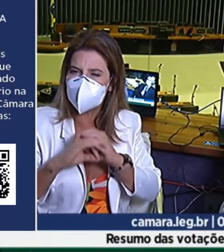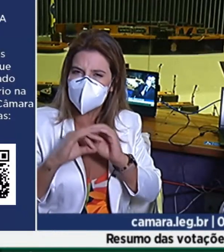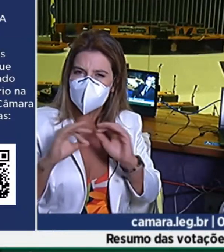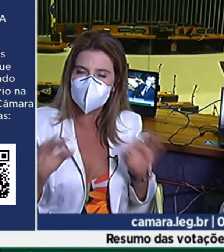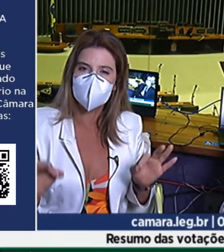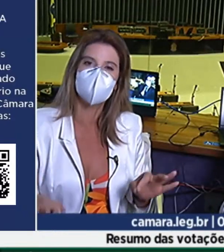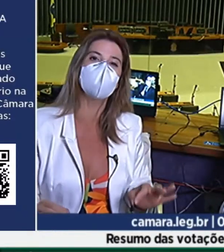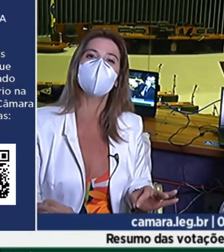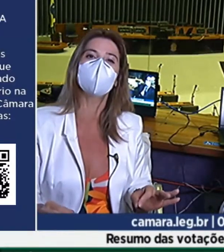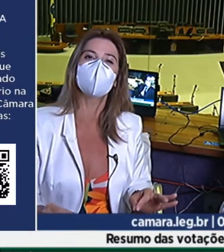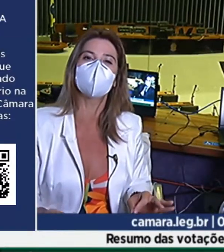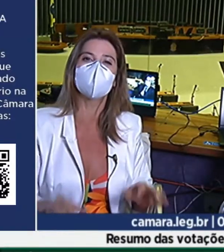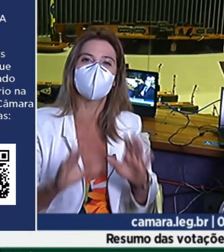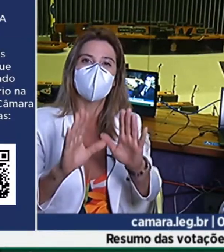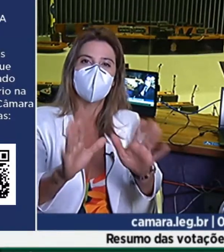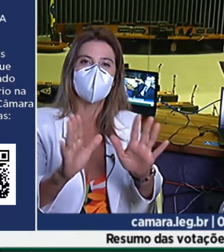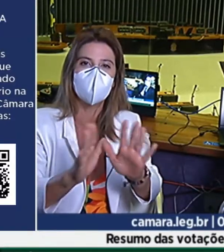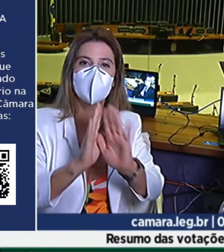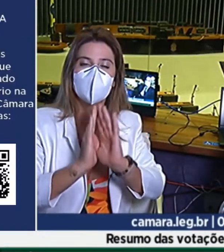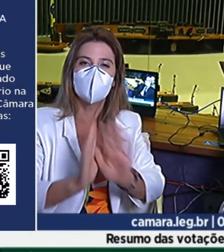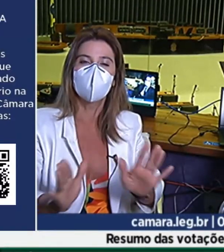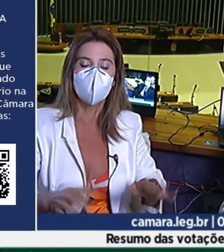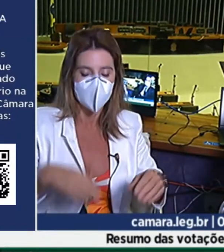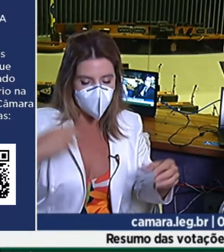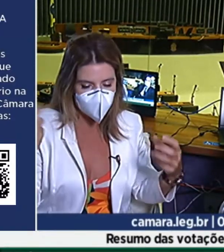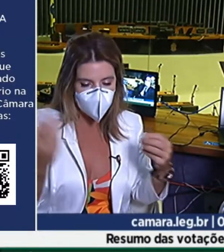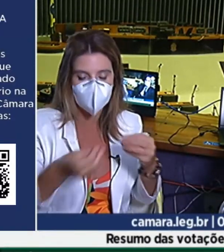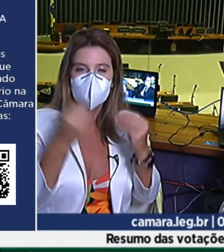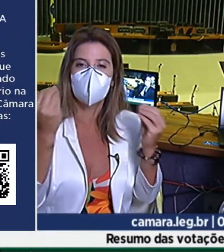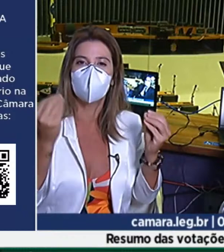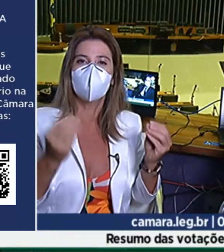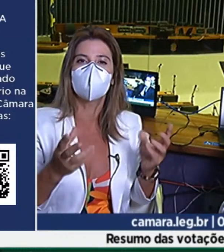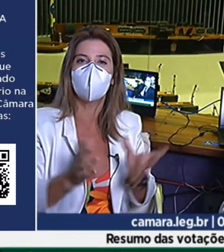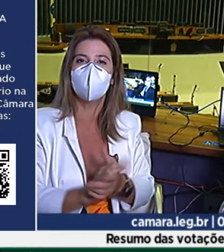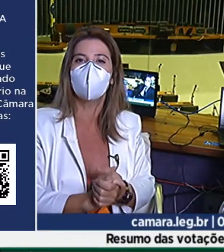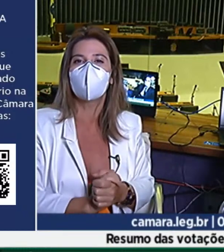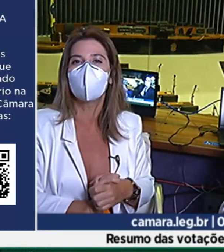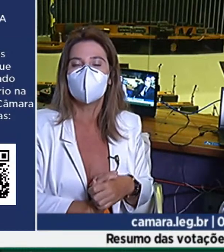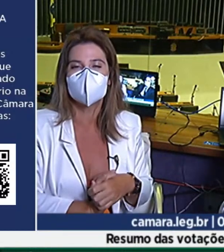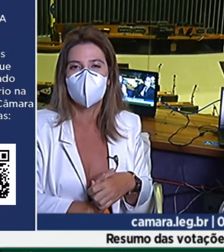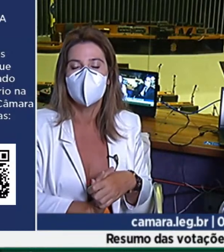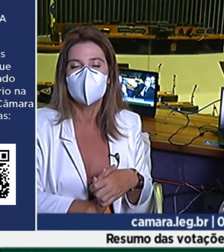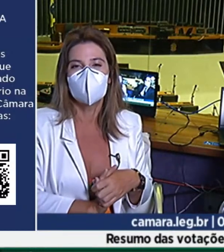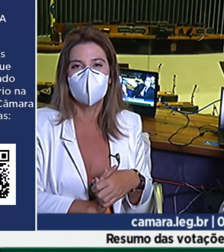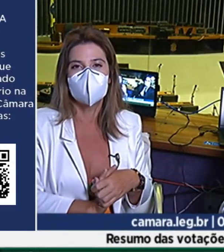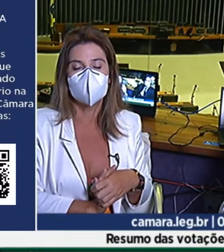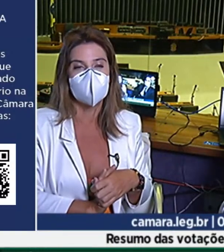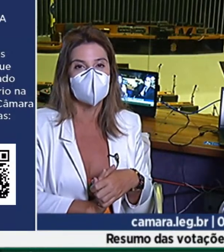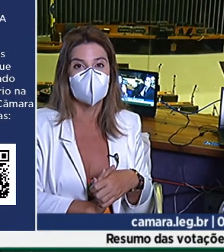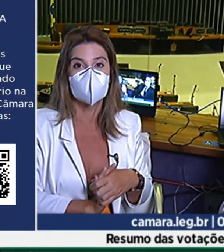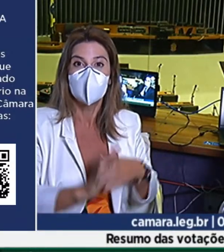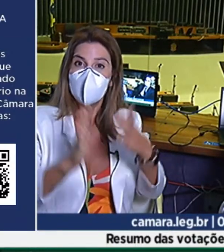TUDO NA PONTA DA LÍNGUA PRA CONVERSAR SOBRE ESSES ASSUNTOS. EU CONVIDO VOCÊ TAMBÉM A ASSISTIR O TRABALHO